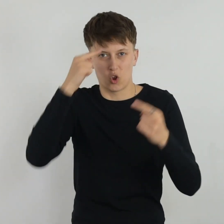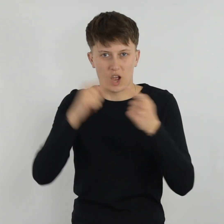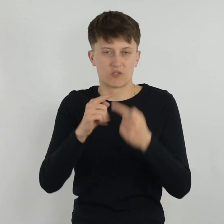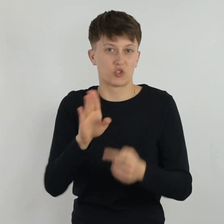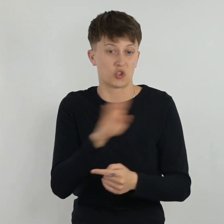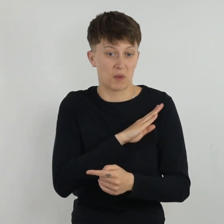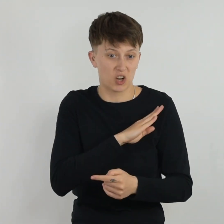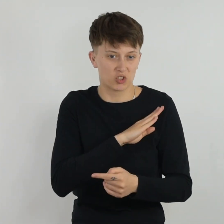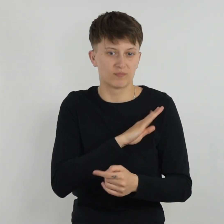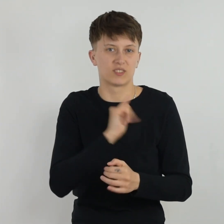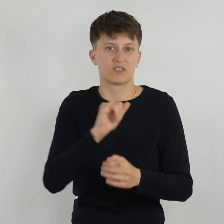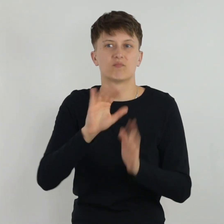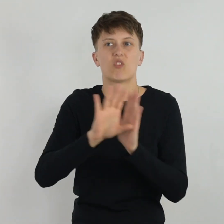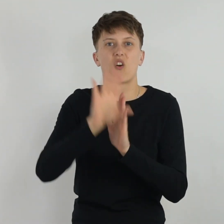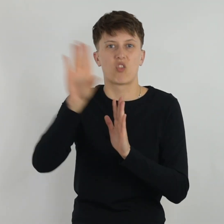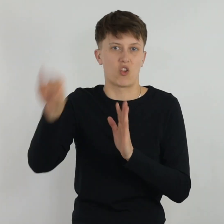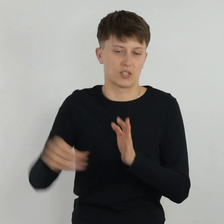kojarzy się ze śmiercią i odchodzeniem.